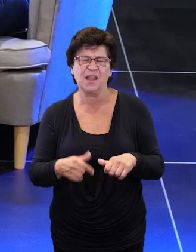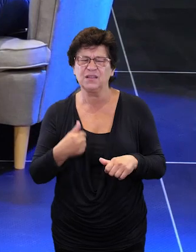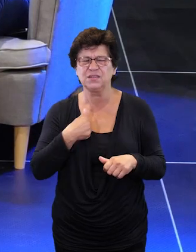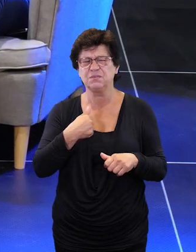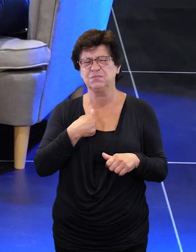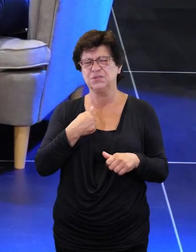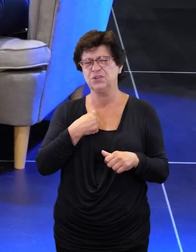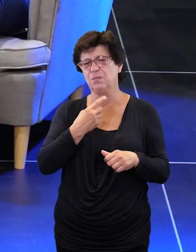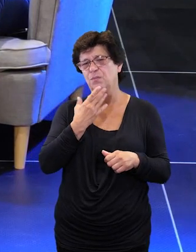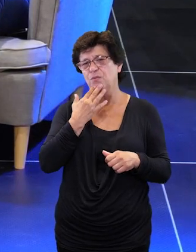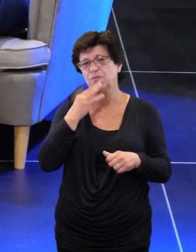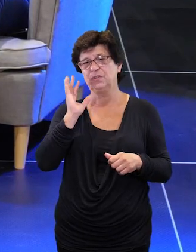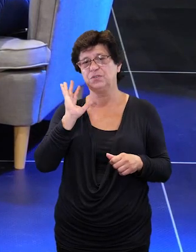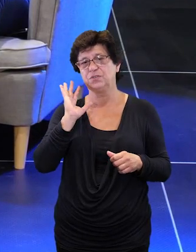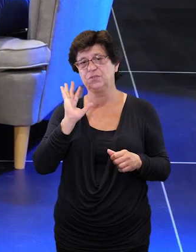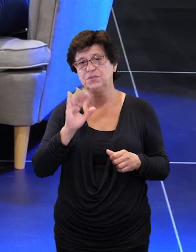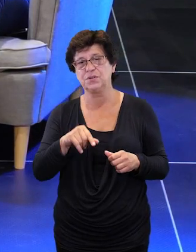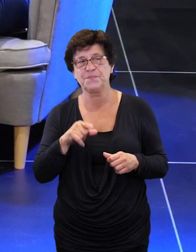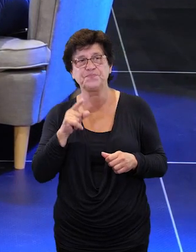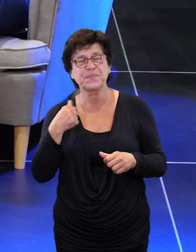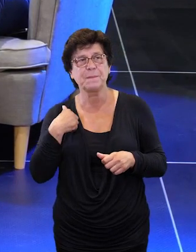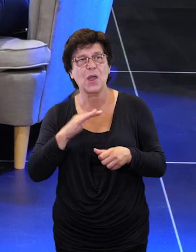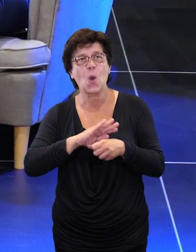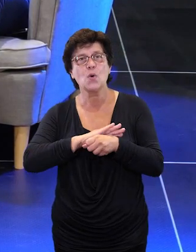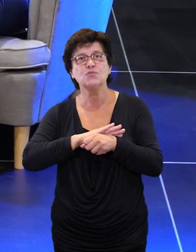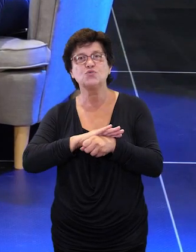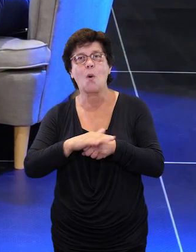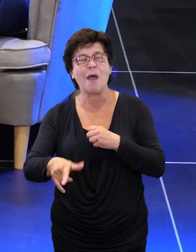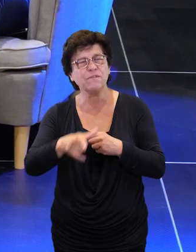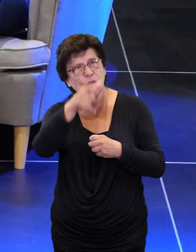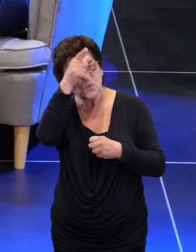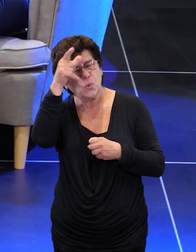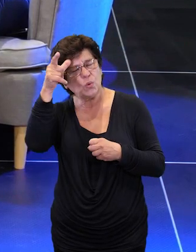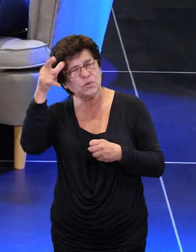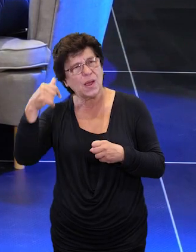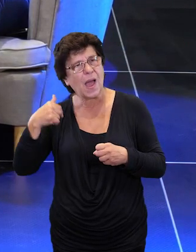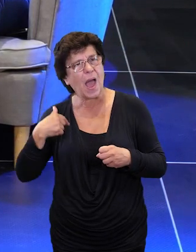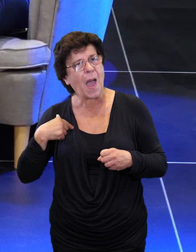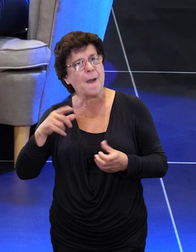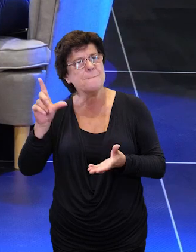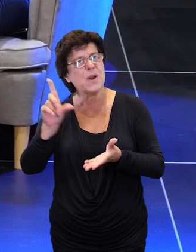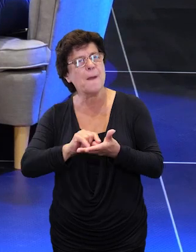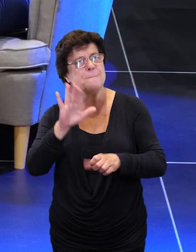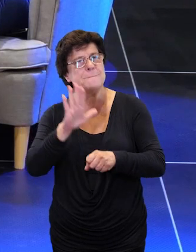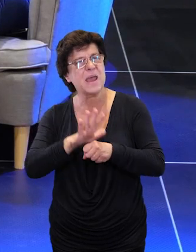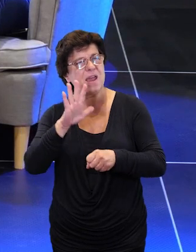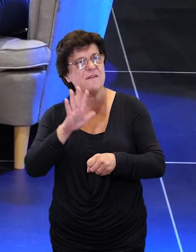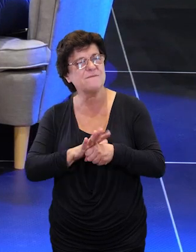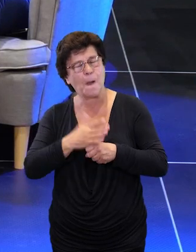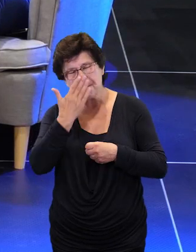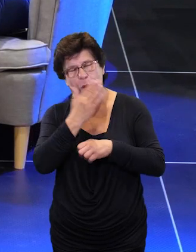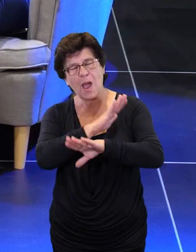Wiem, że dwa dni temu któryś z tych sławnych ludzi też dostał karę za to, że promował piwo, że wystąpił w reklamie piwa,